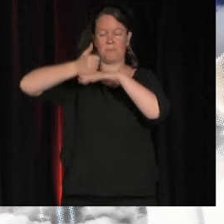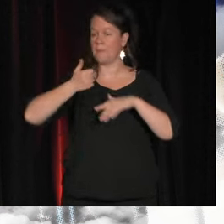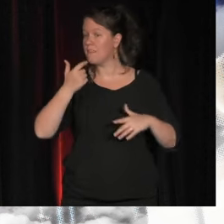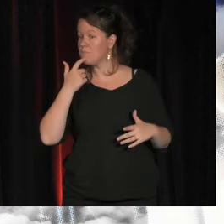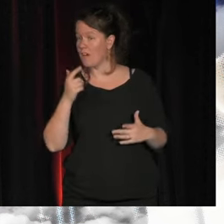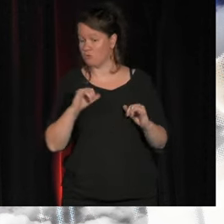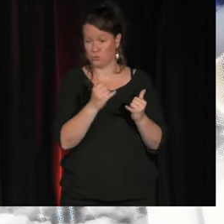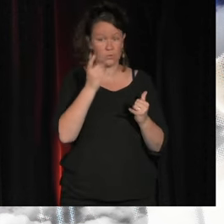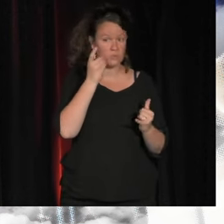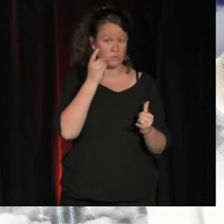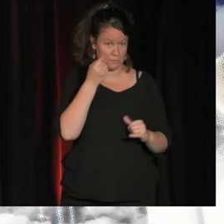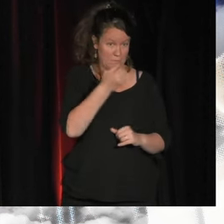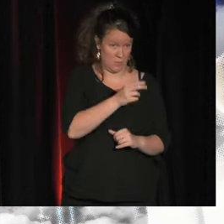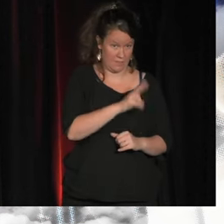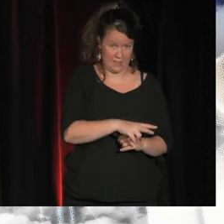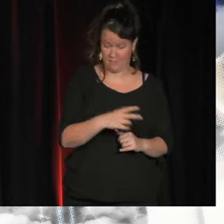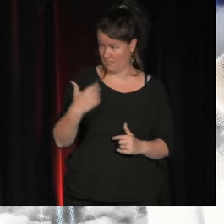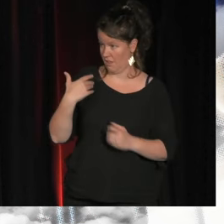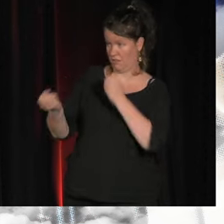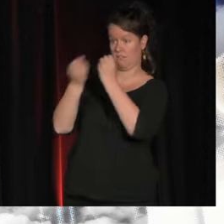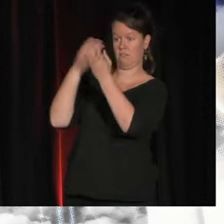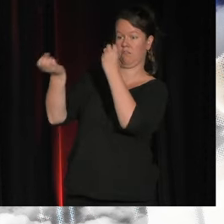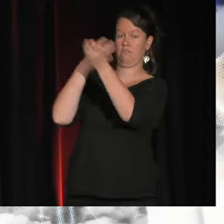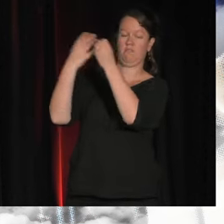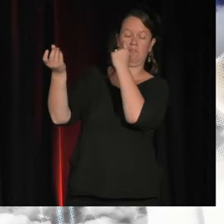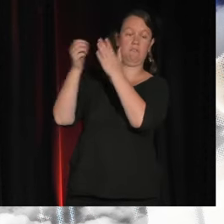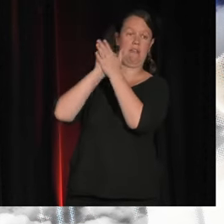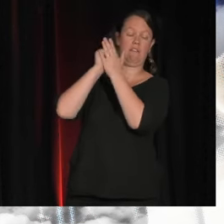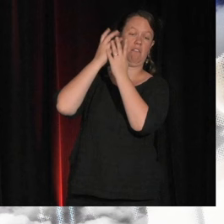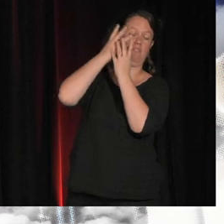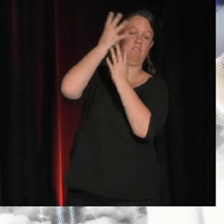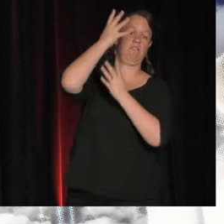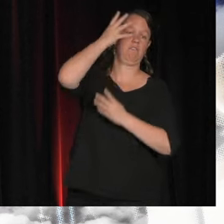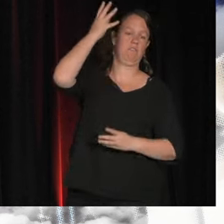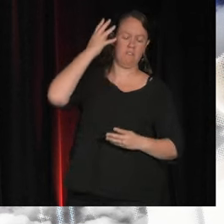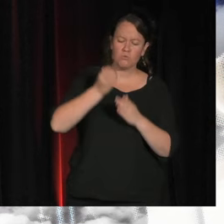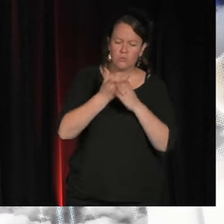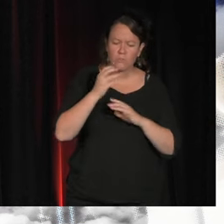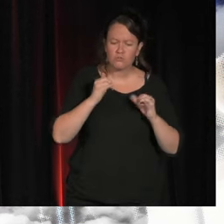ils vont en lancer un nouveau, là, j'ai été assailli de mails et de pubs. Ils vont lancer un nouveau jeu Warcraft qui ressemble, j'imagine,